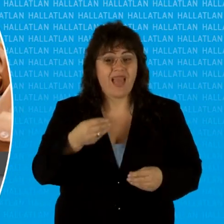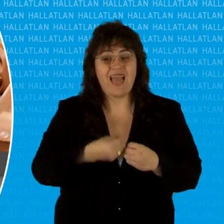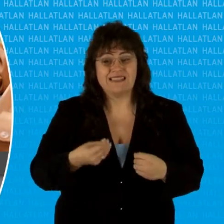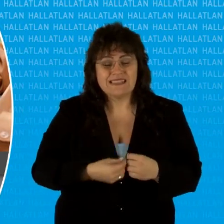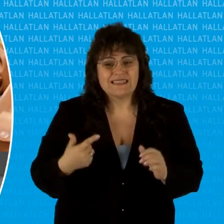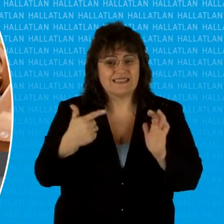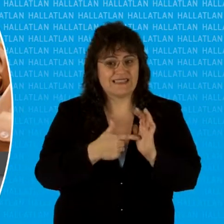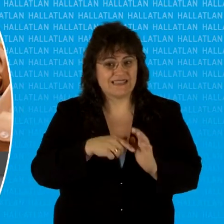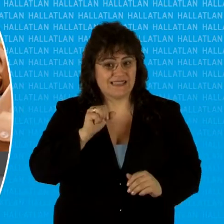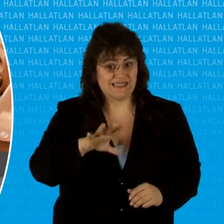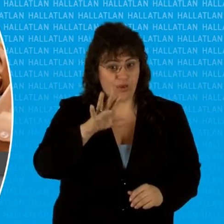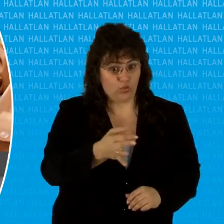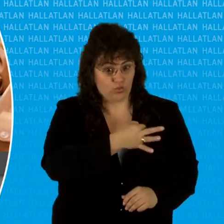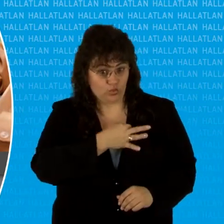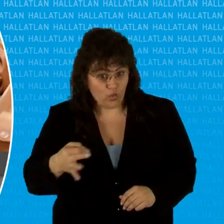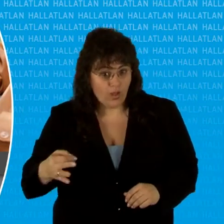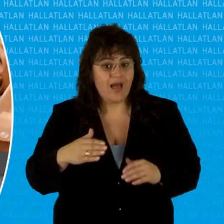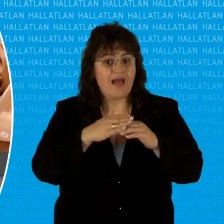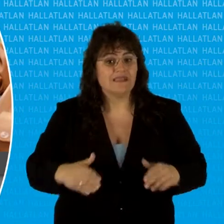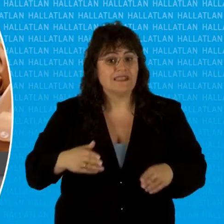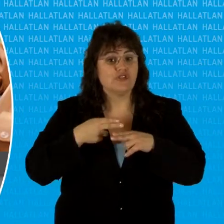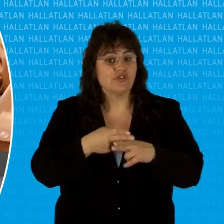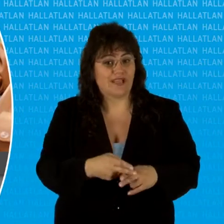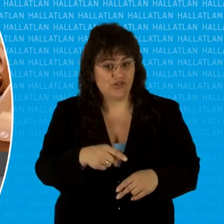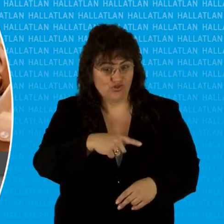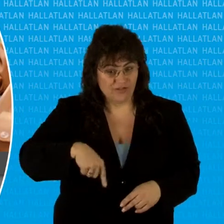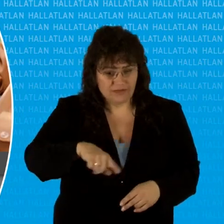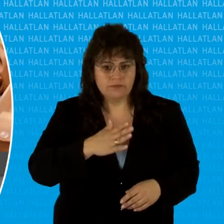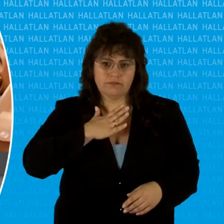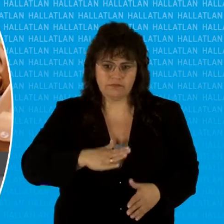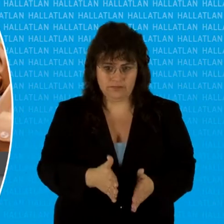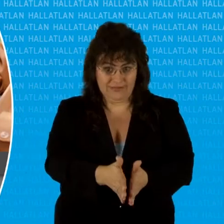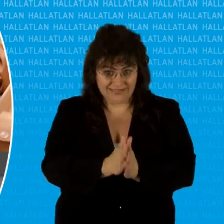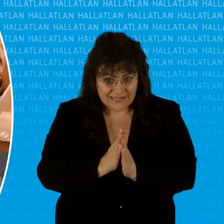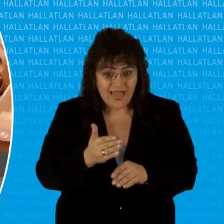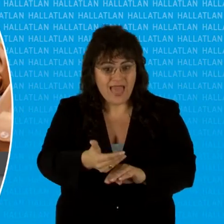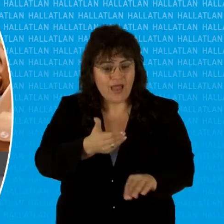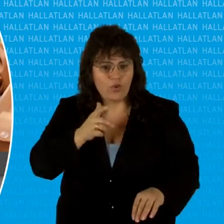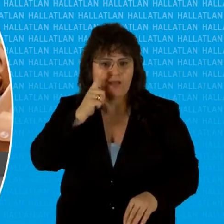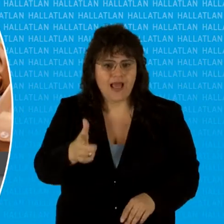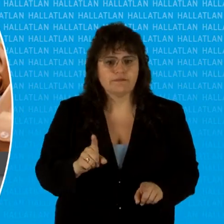Ezért 2015-től a házi segítségnyújtás igénybevétele előtt